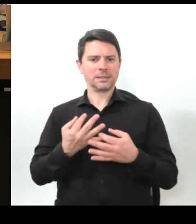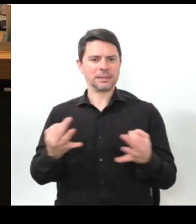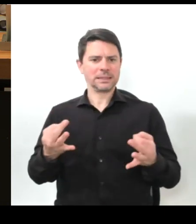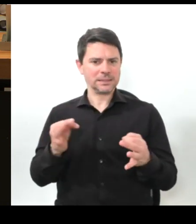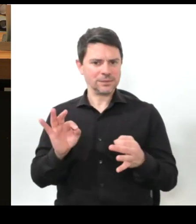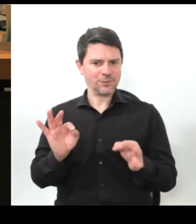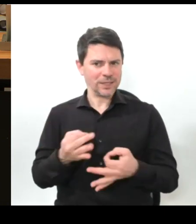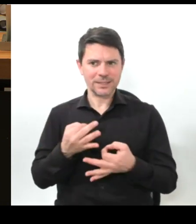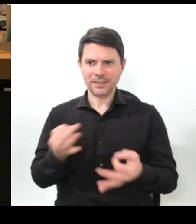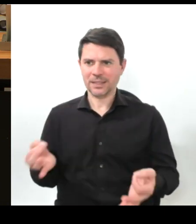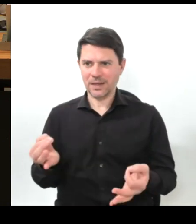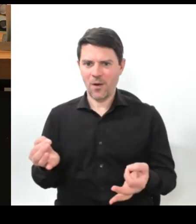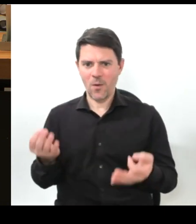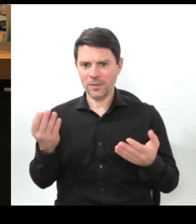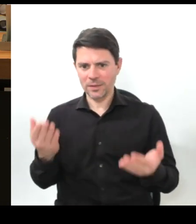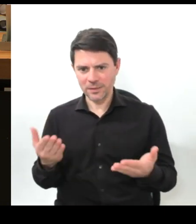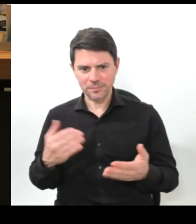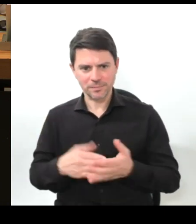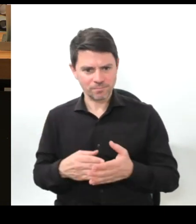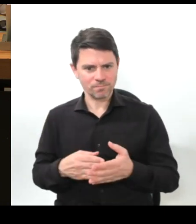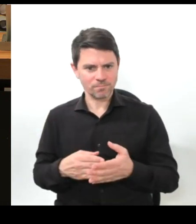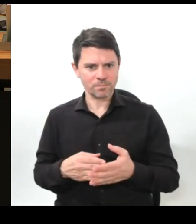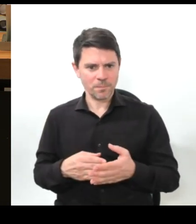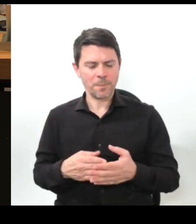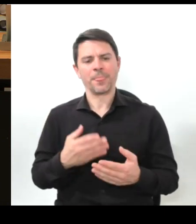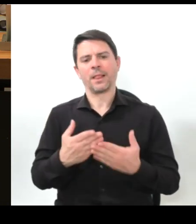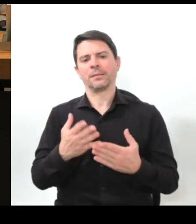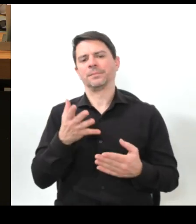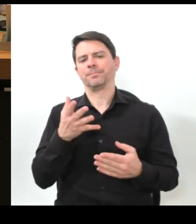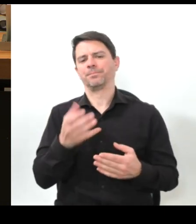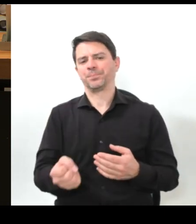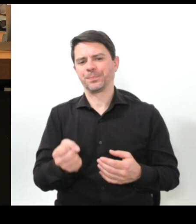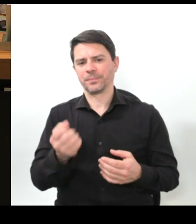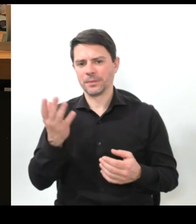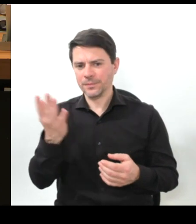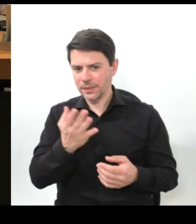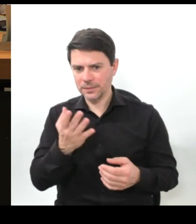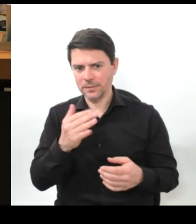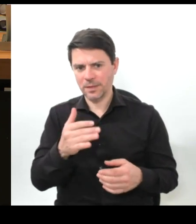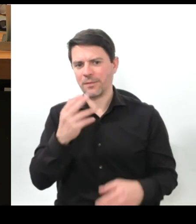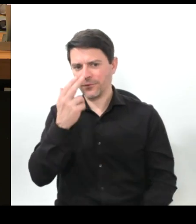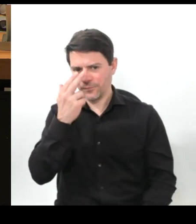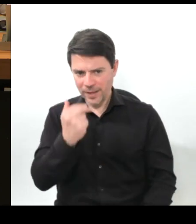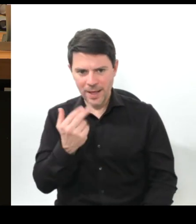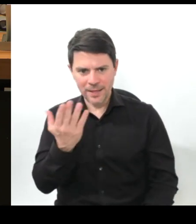Wir müssen über denkmalgeschützte Bereiche nachdenken, dass wir da auch Solar-Potenzial nutzen dürfen,